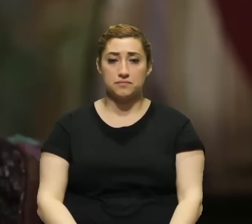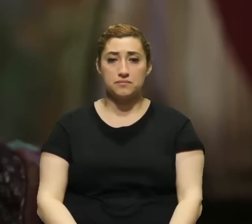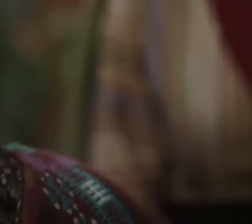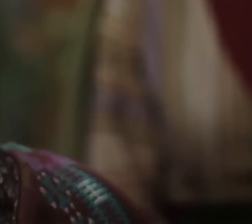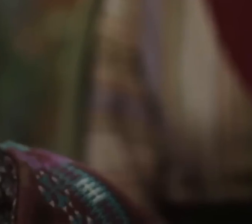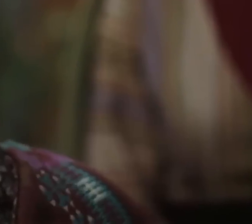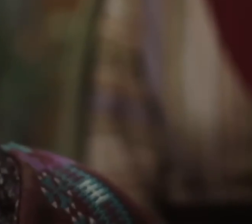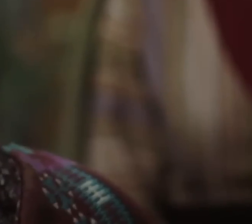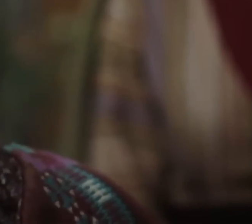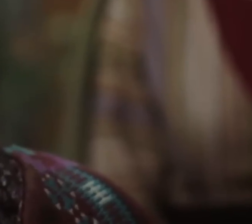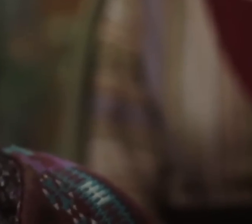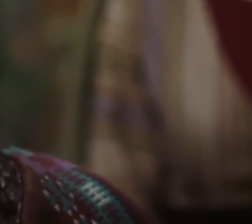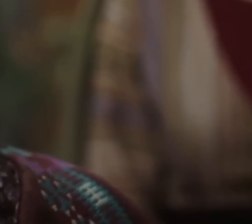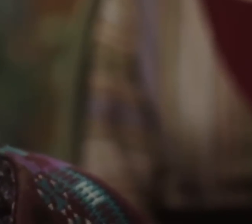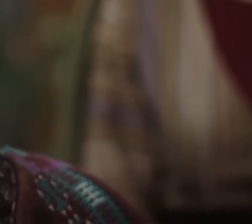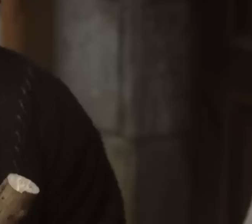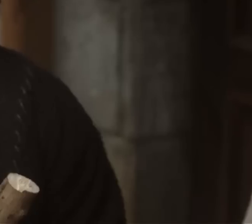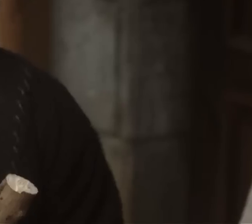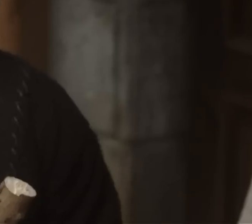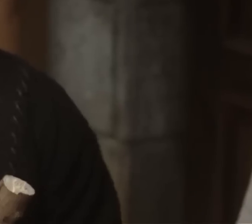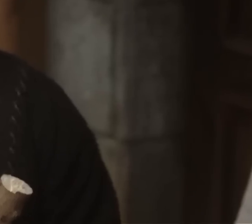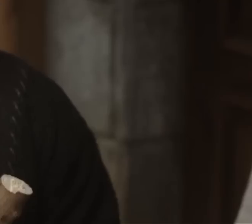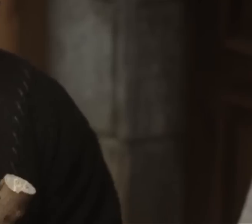(Müzik - Duygusal)